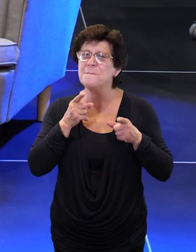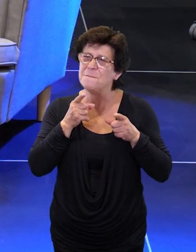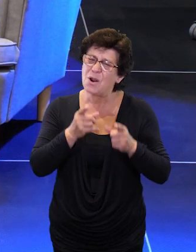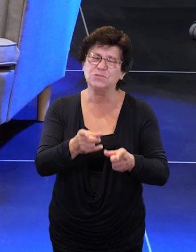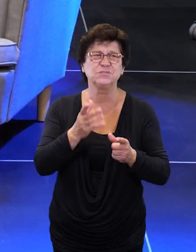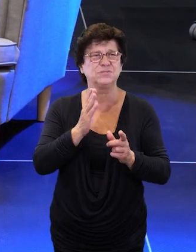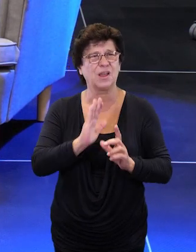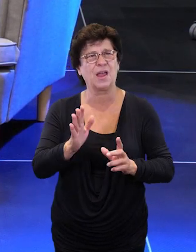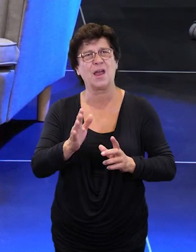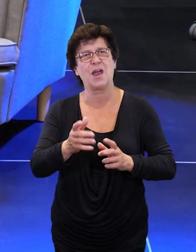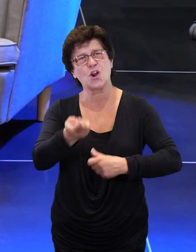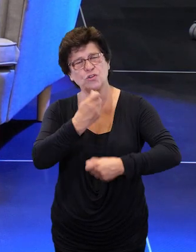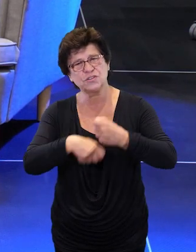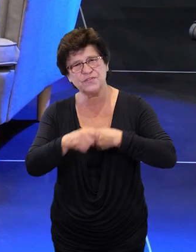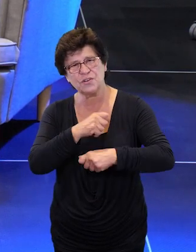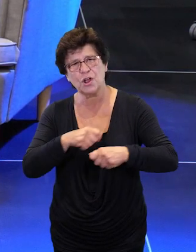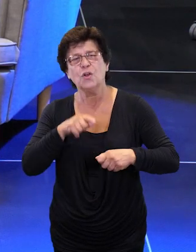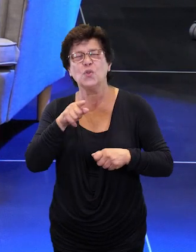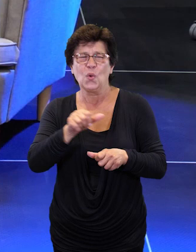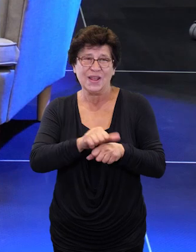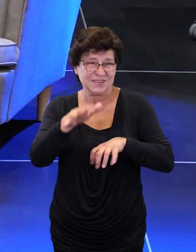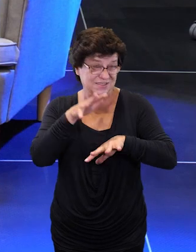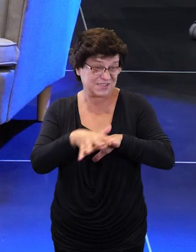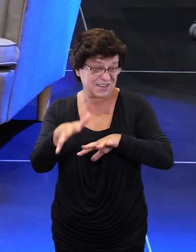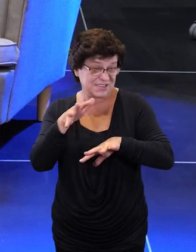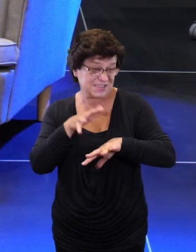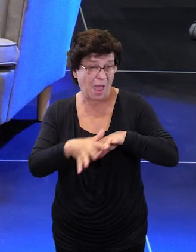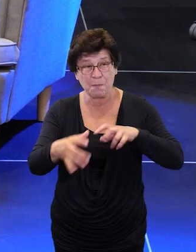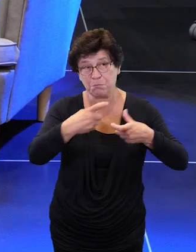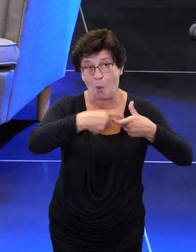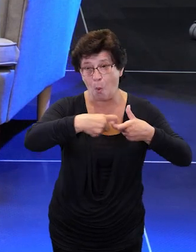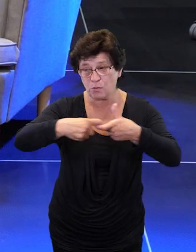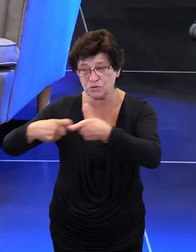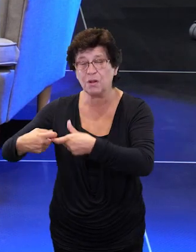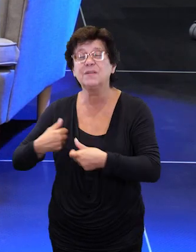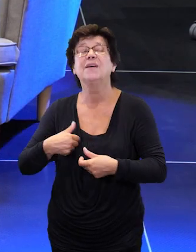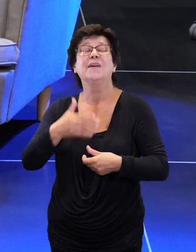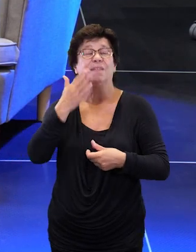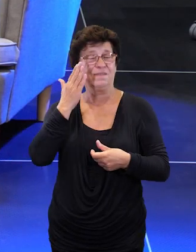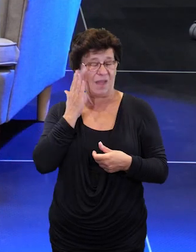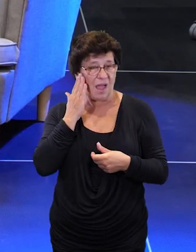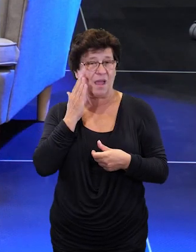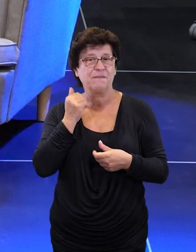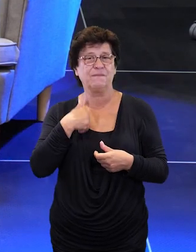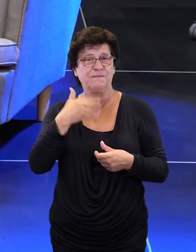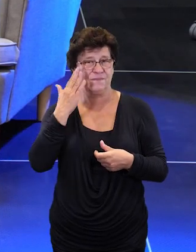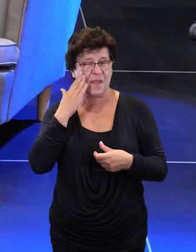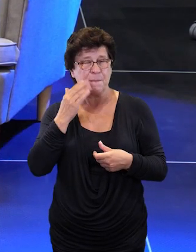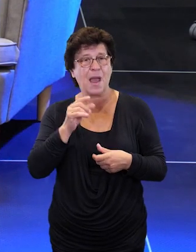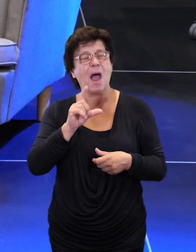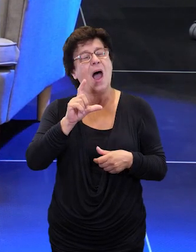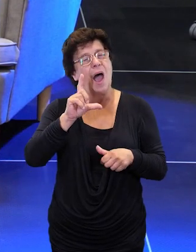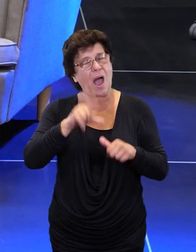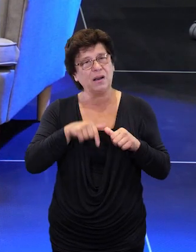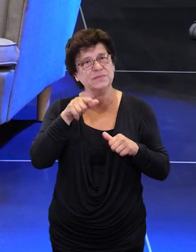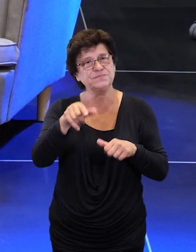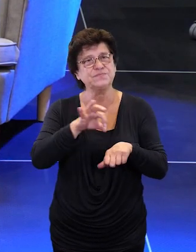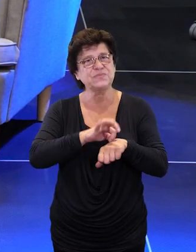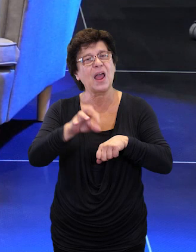Wiadomo, że to jest cały system naczyń połączonych, ale bezpośrednio pan lekarz rodzinny w gabinecie...